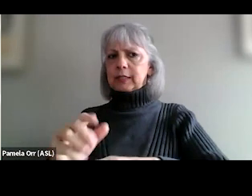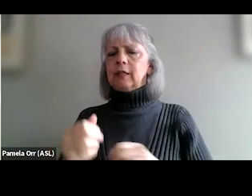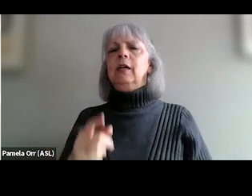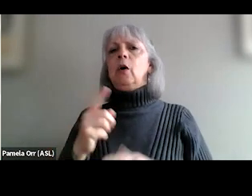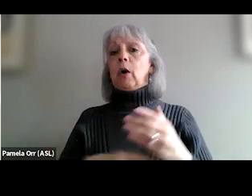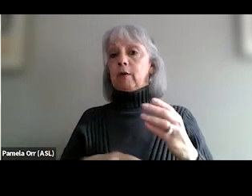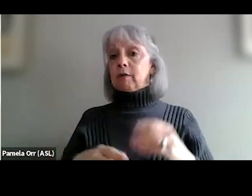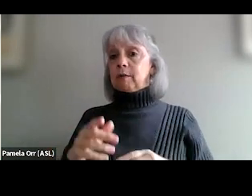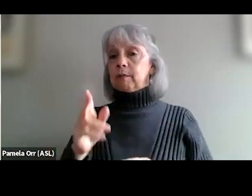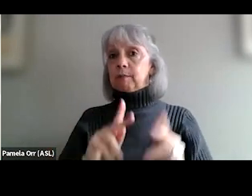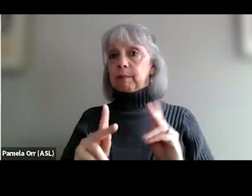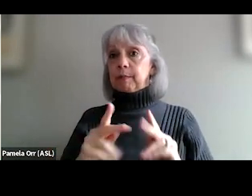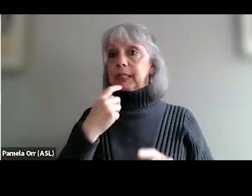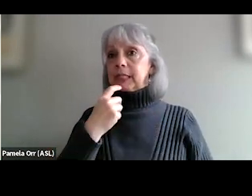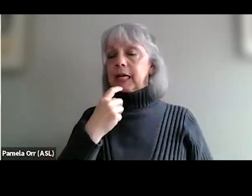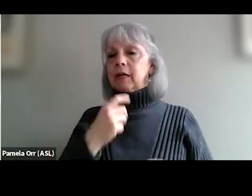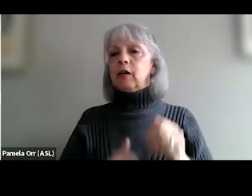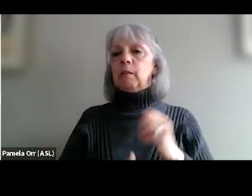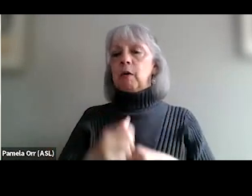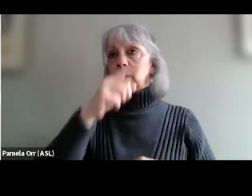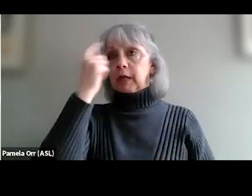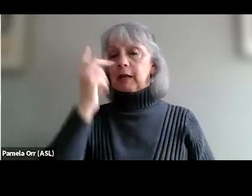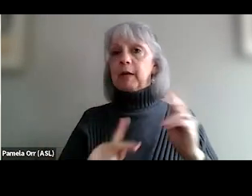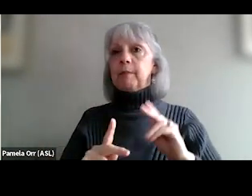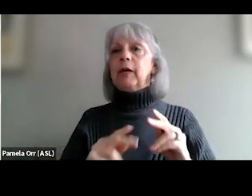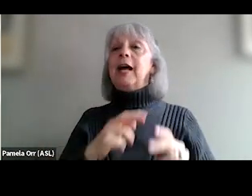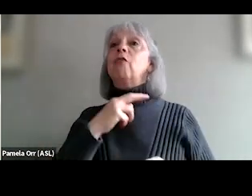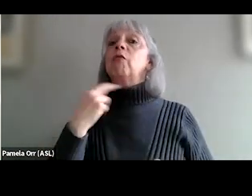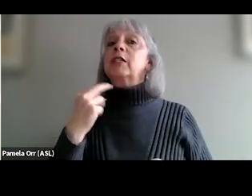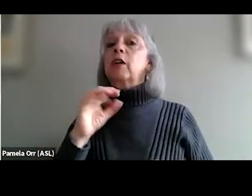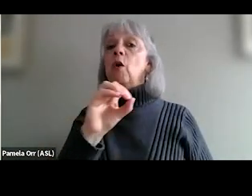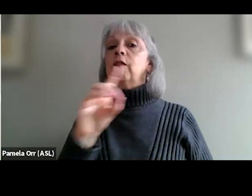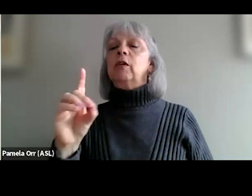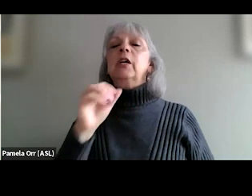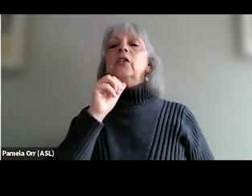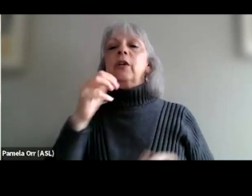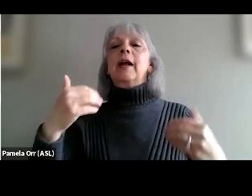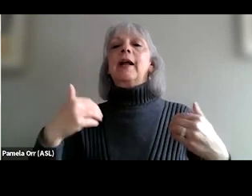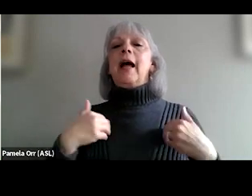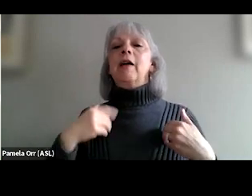es que las personas de color con mayor riesgo de sobredosis no tienen los determinantes sociales de la salud necesarios.